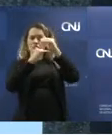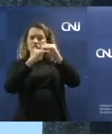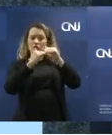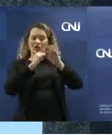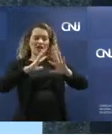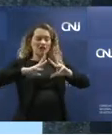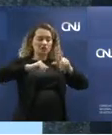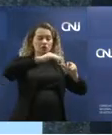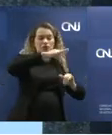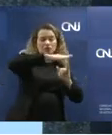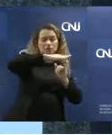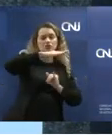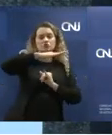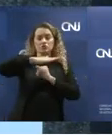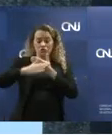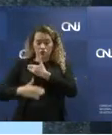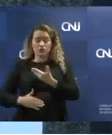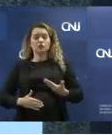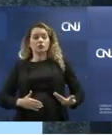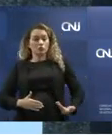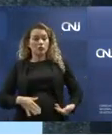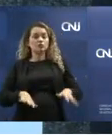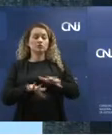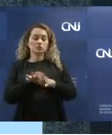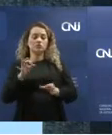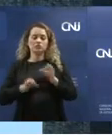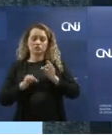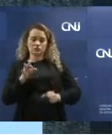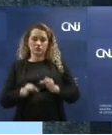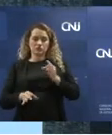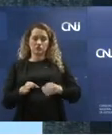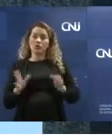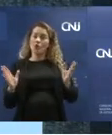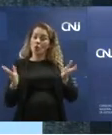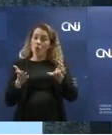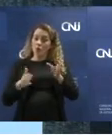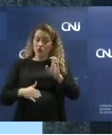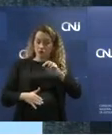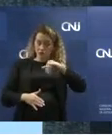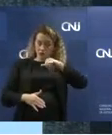públicas, inclusive a Justiça. Hoje, o Conselho Nacional de Justiça lança o e-Not Assina,